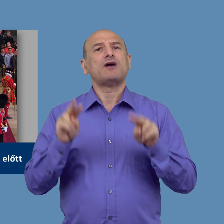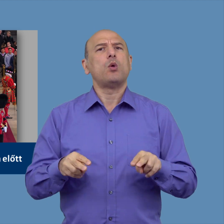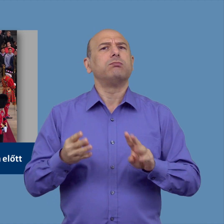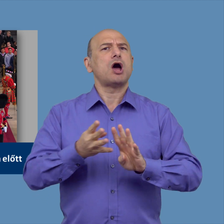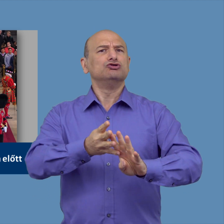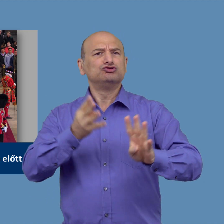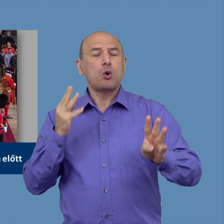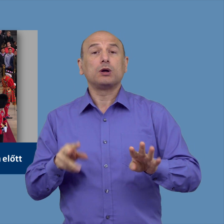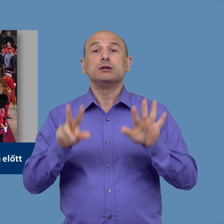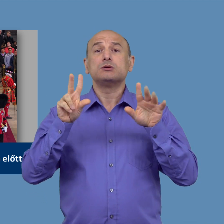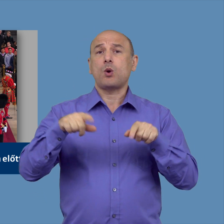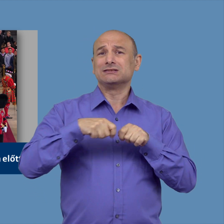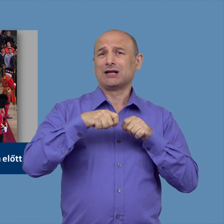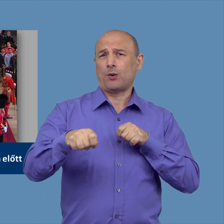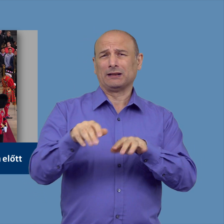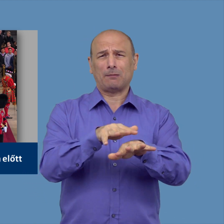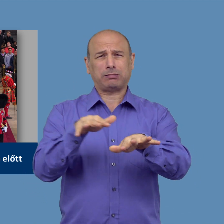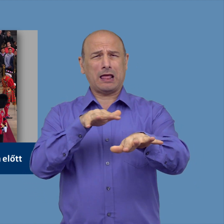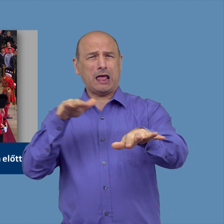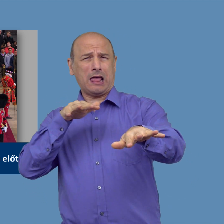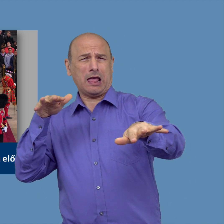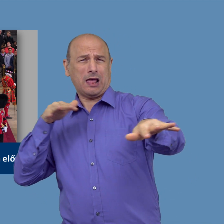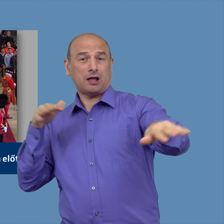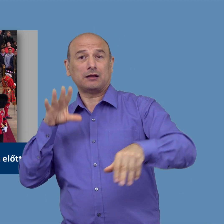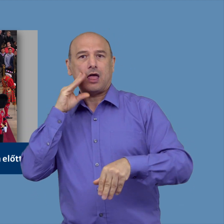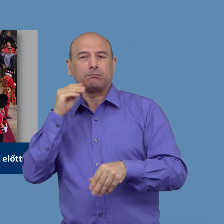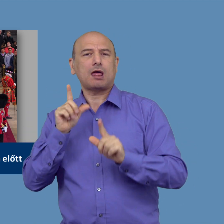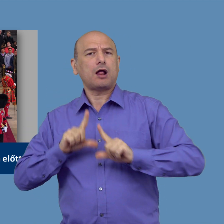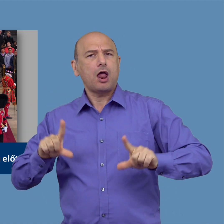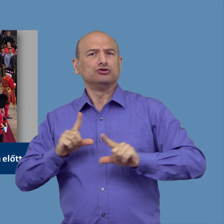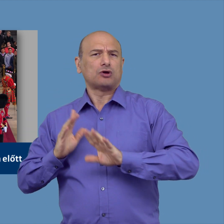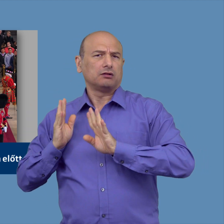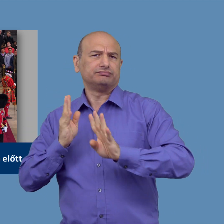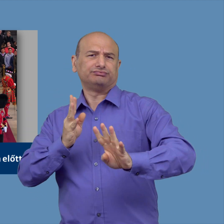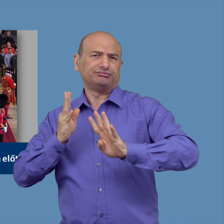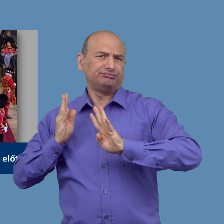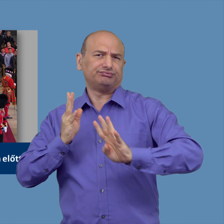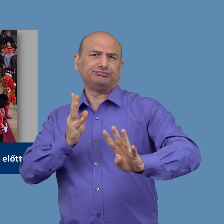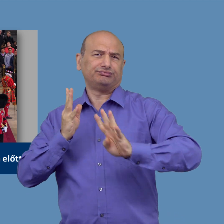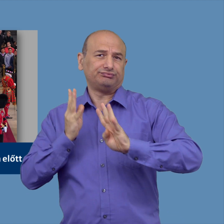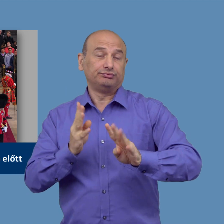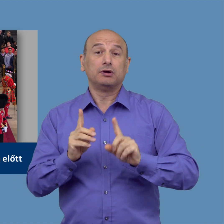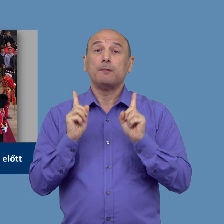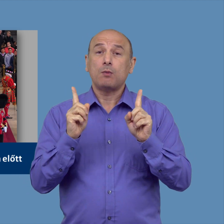A westminster halltól hozzávetőleg 8 kilométeres volt a sor,